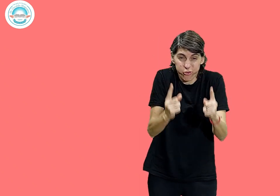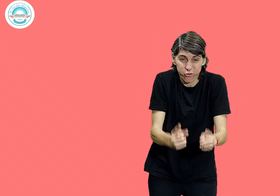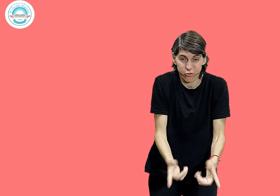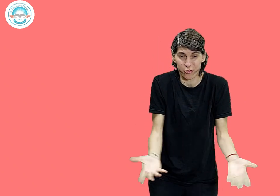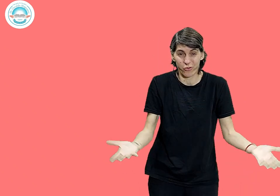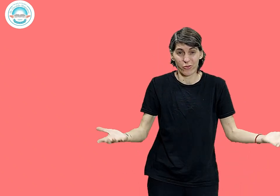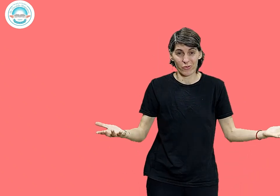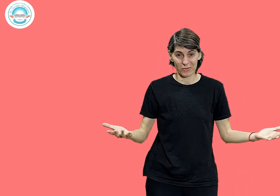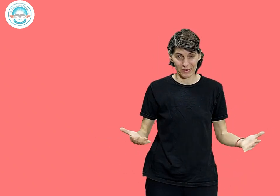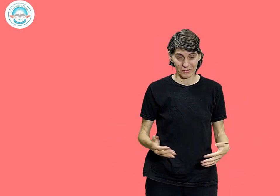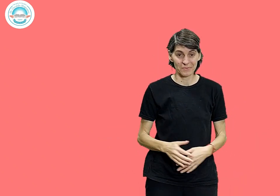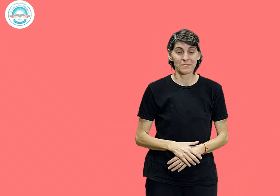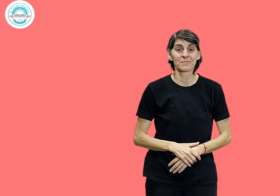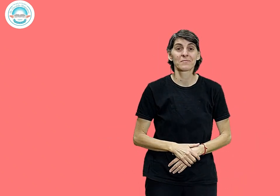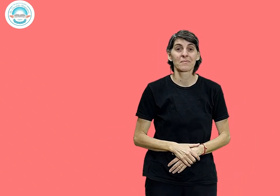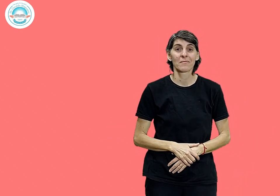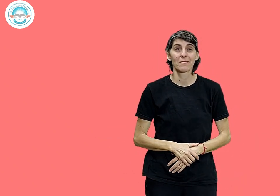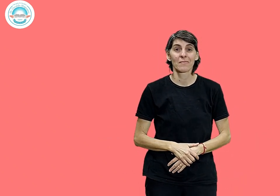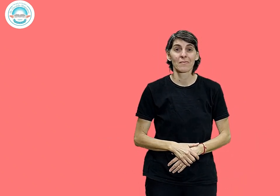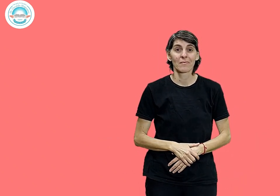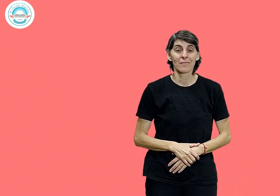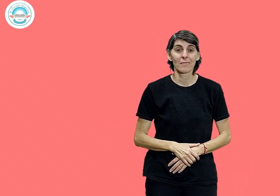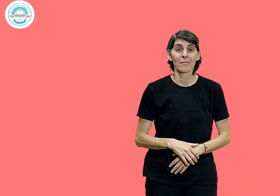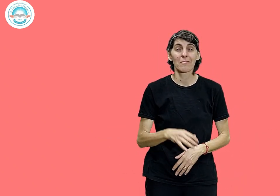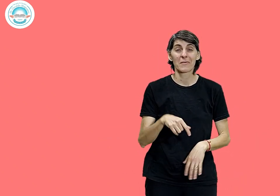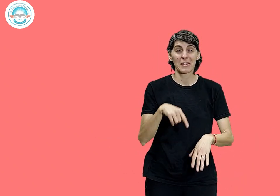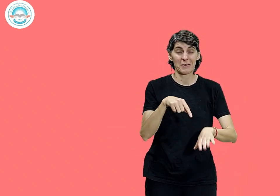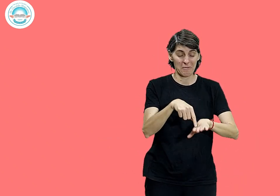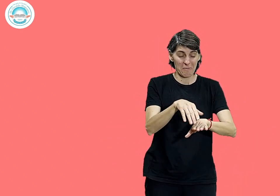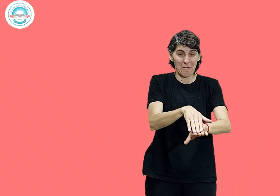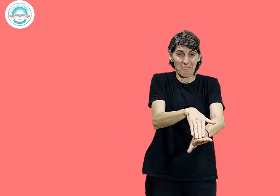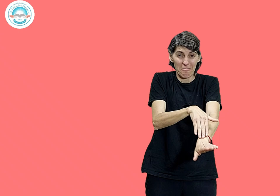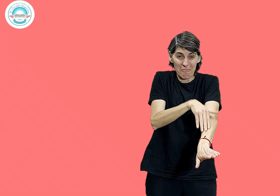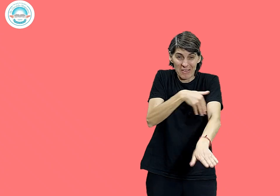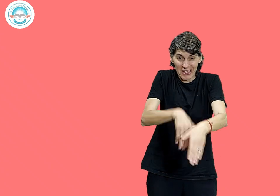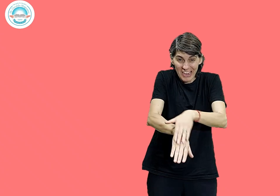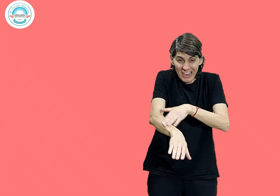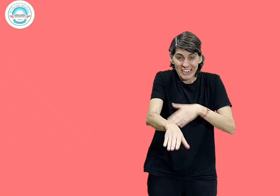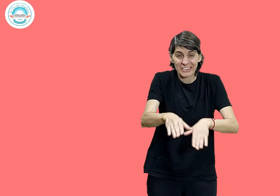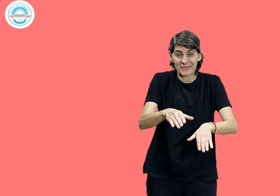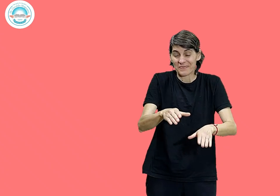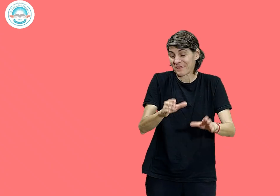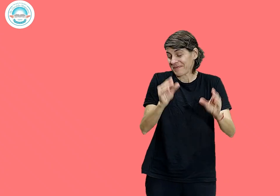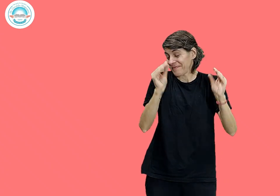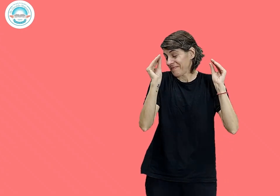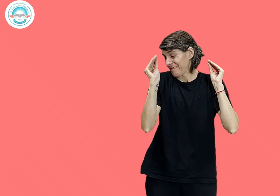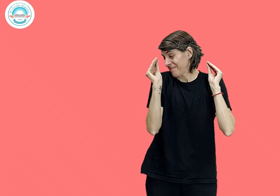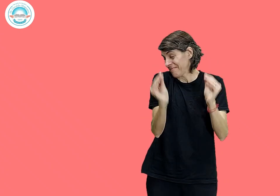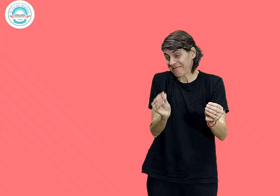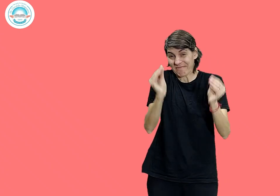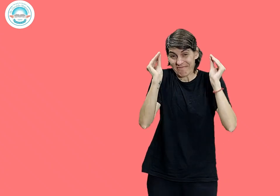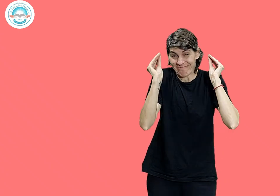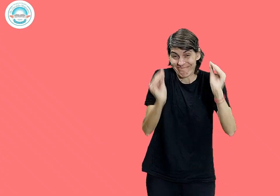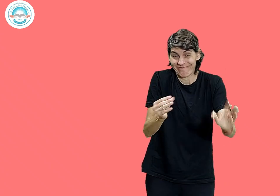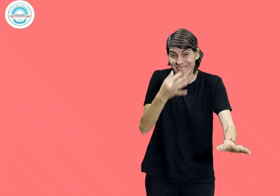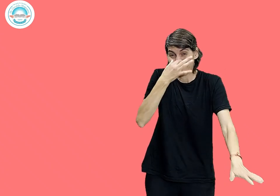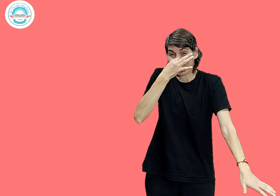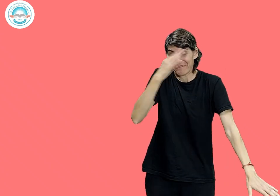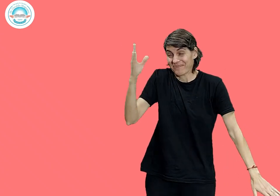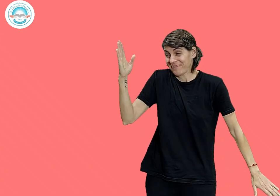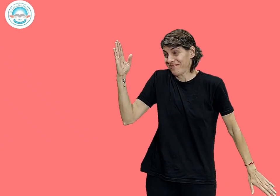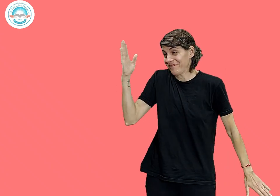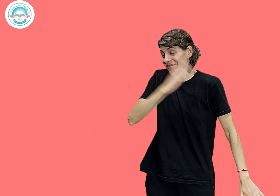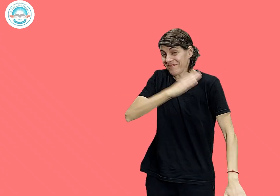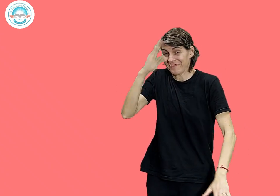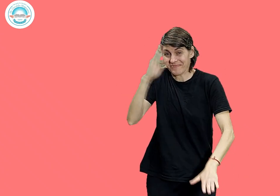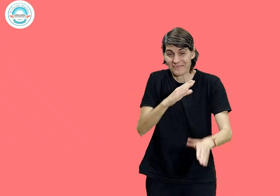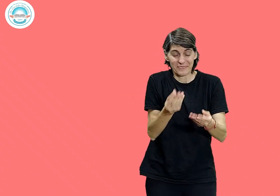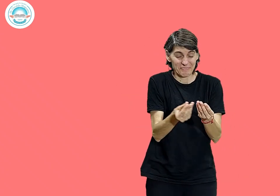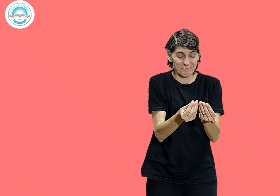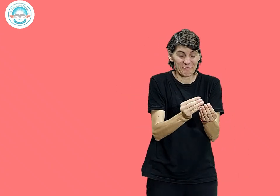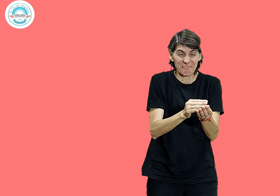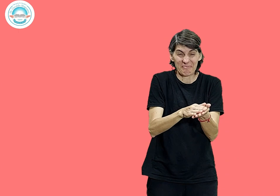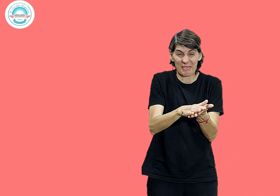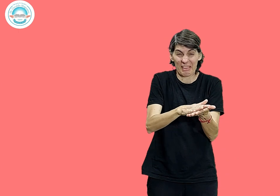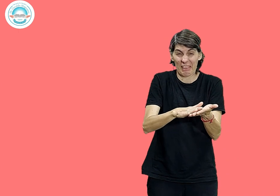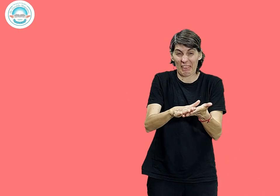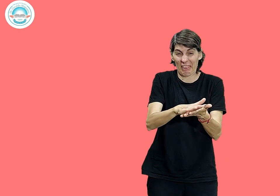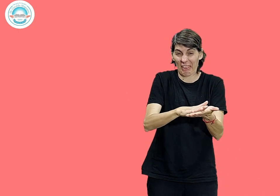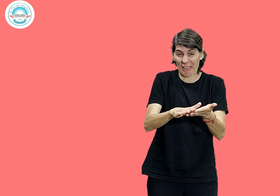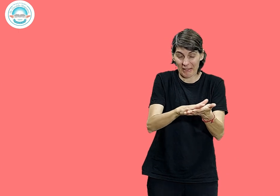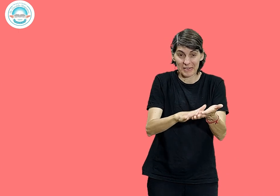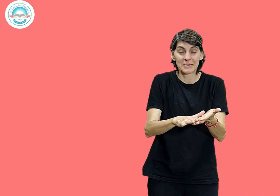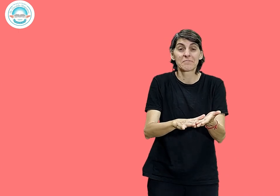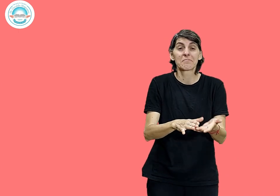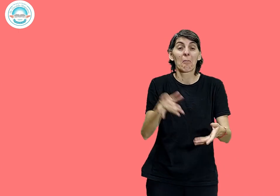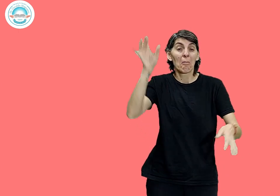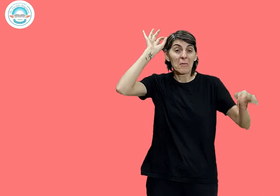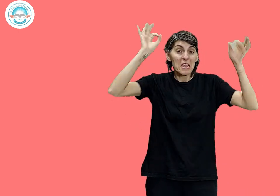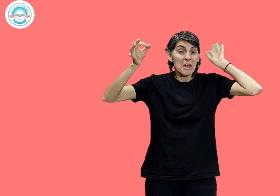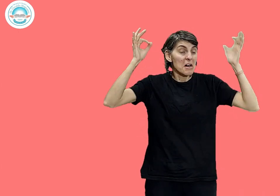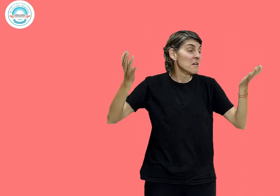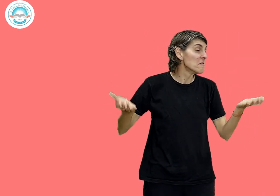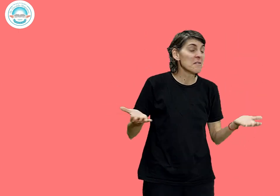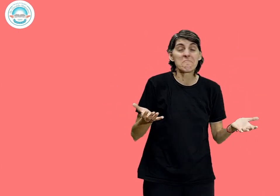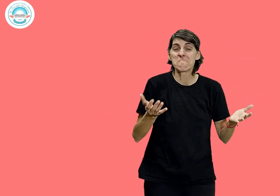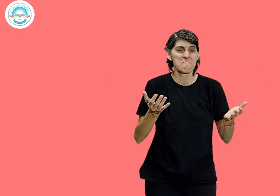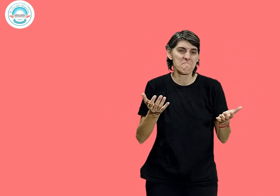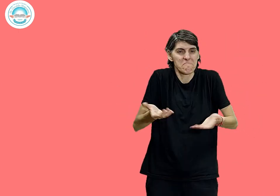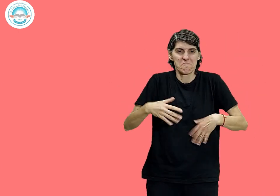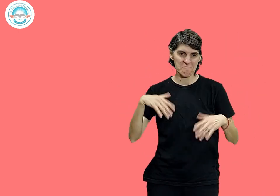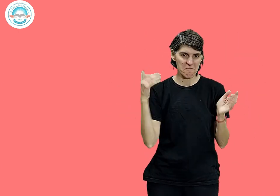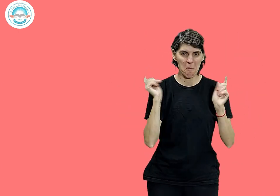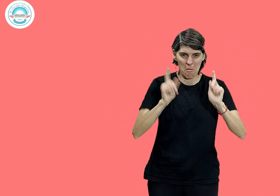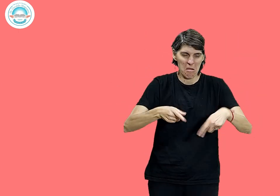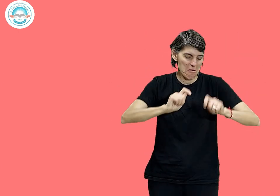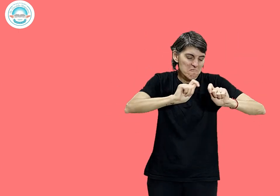las que estaban impregnadas con la suciedad de 4 días y tenían un olor espantoso.